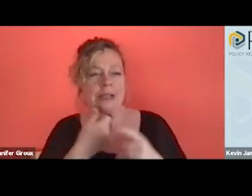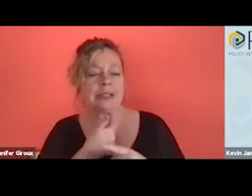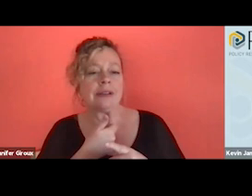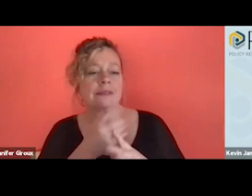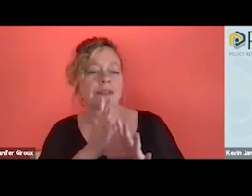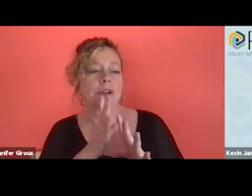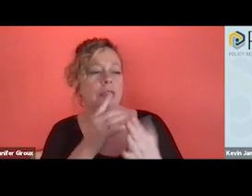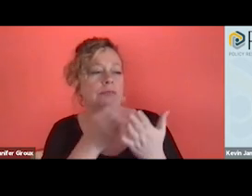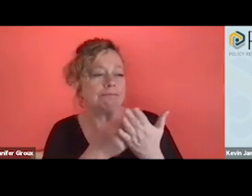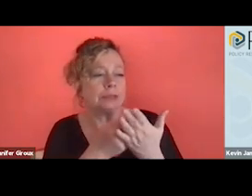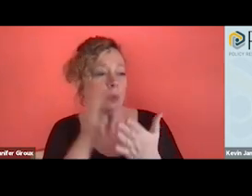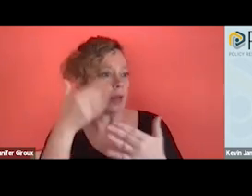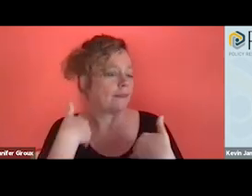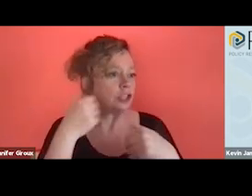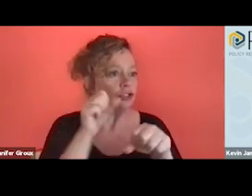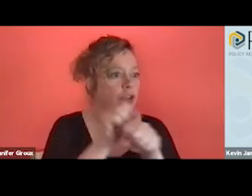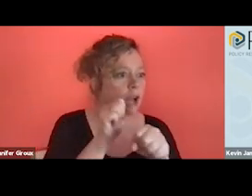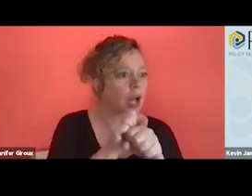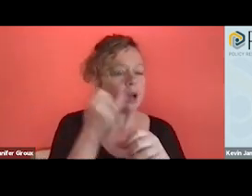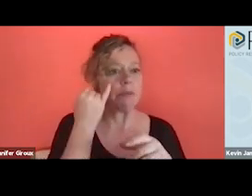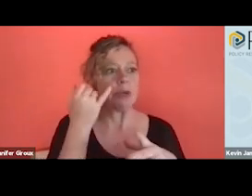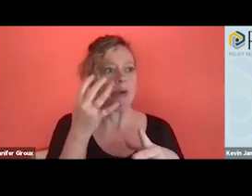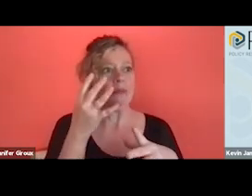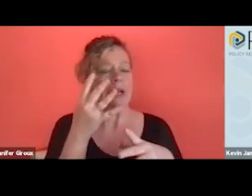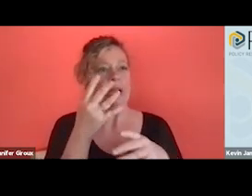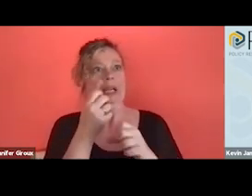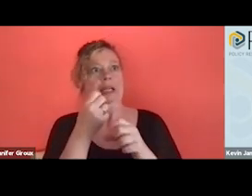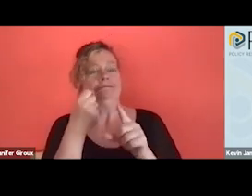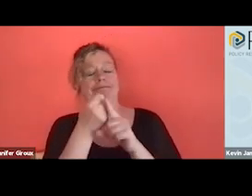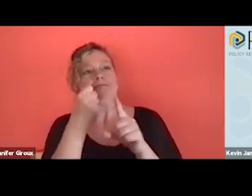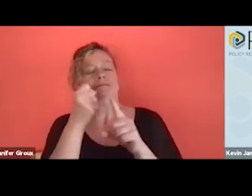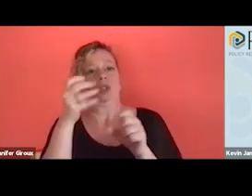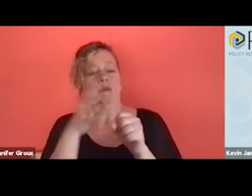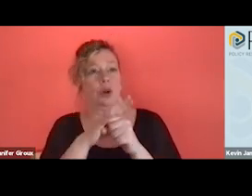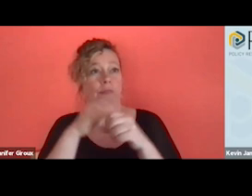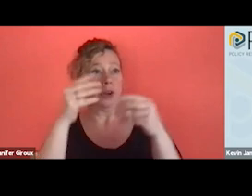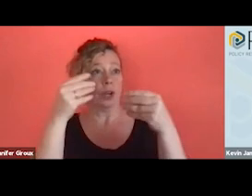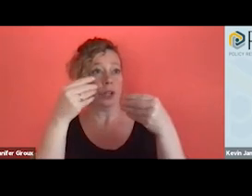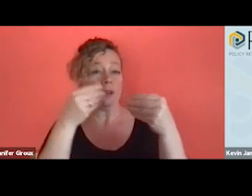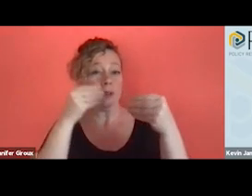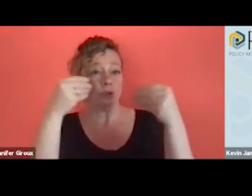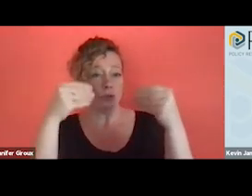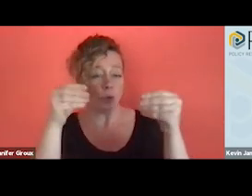¿tendré trabajo, qué pasa si contraigo COVID, la tienda estará abierta y dónde está el papel higiénico?